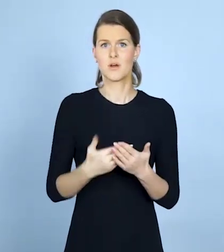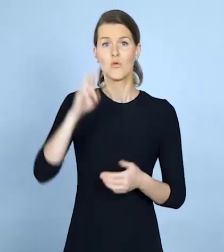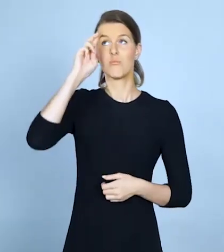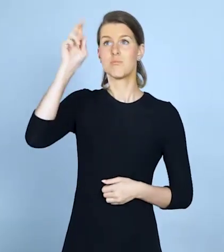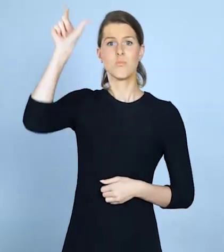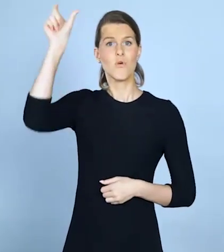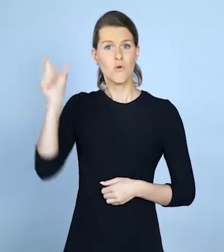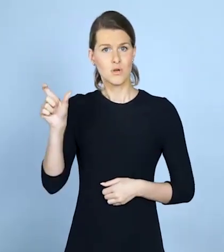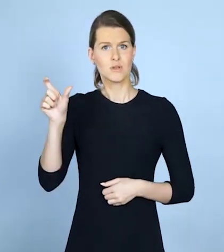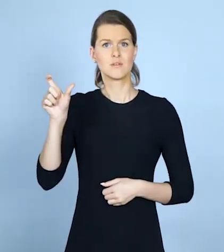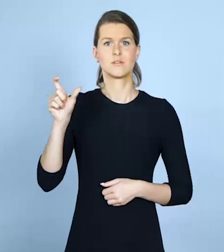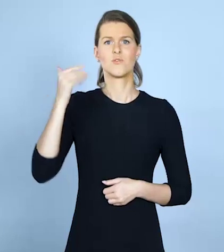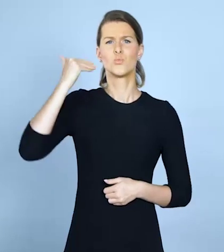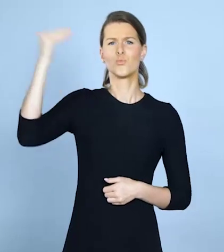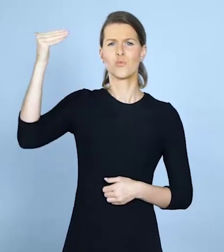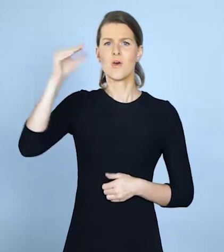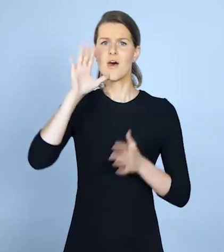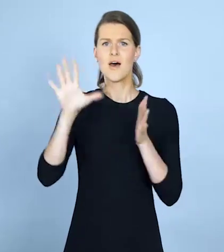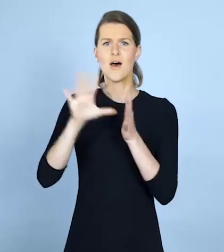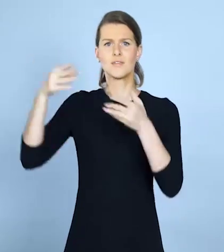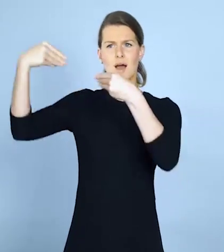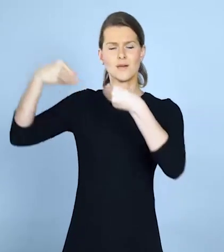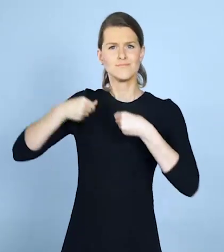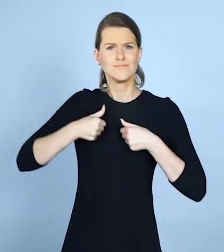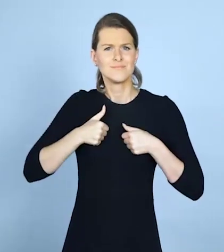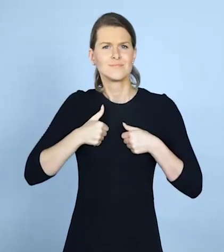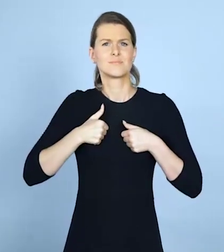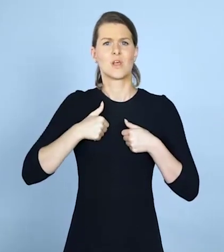энергия, исходящая от божества,